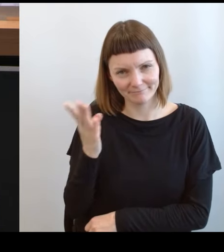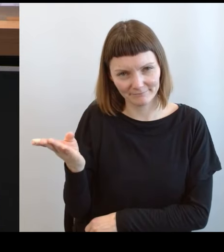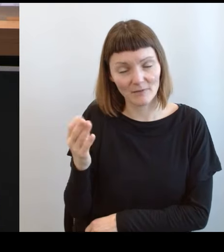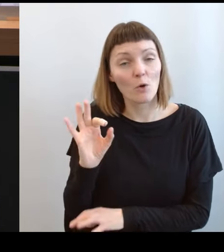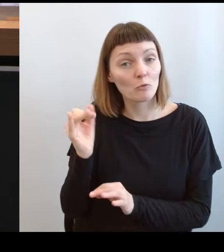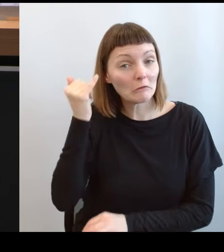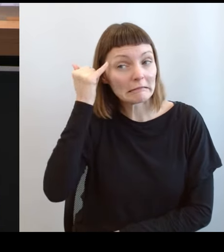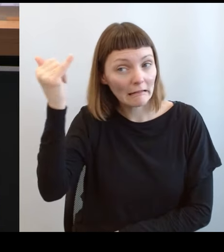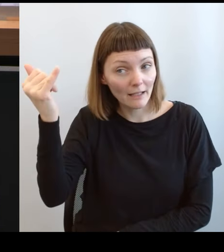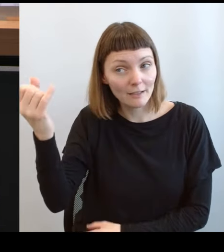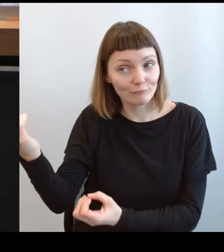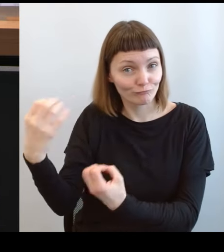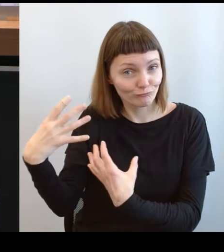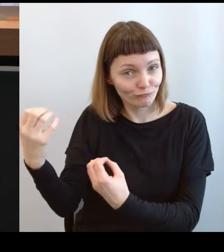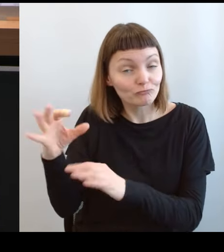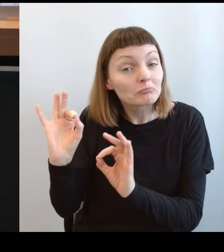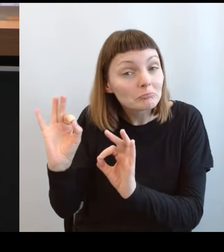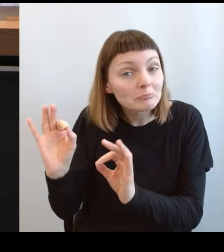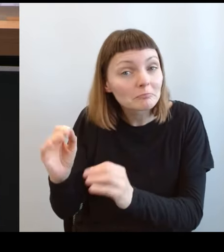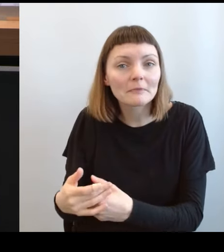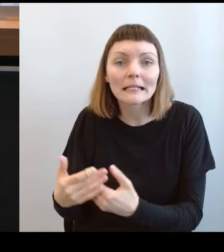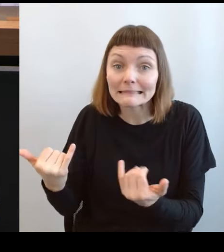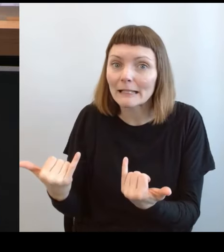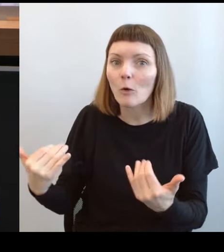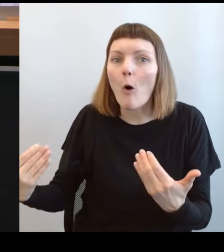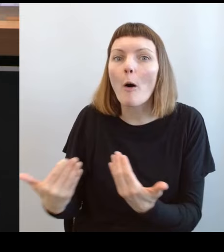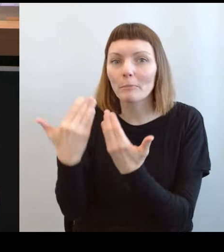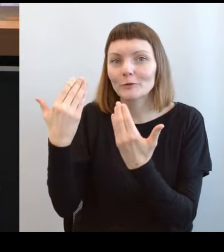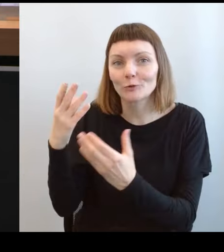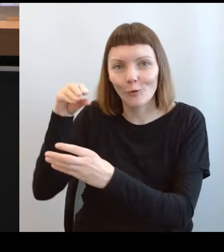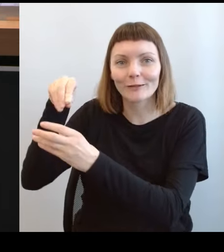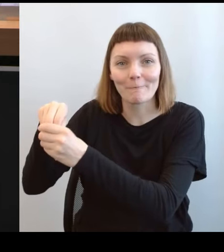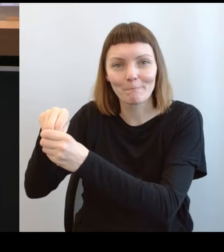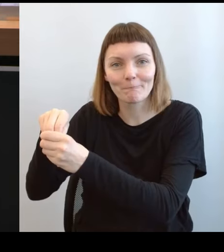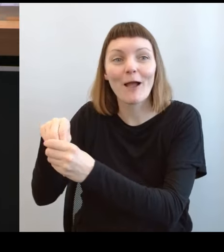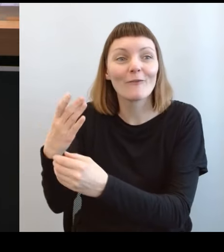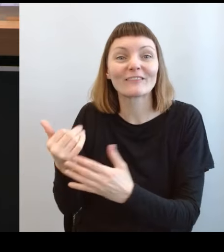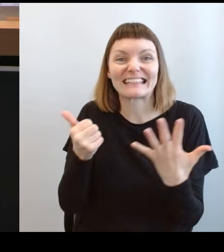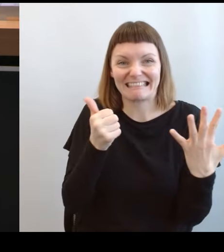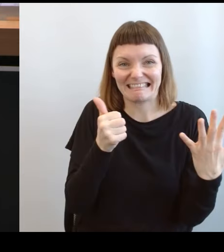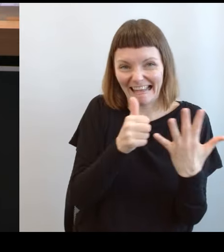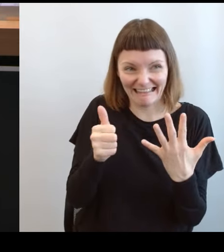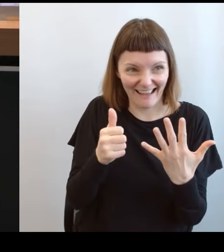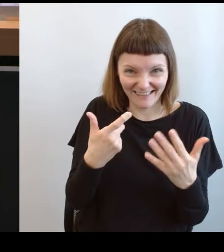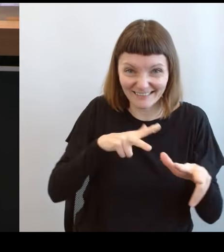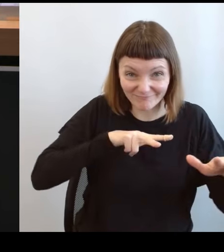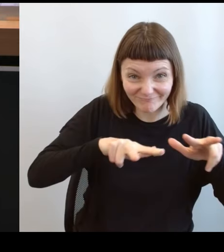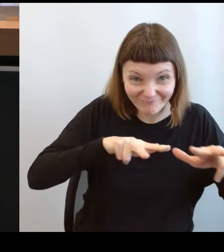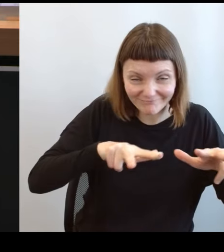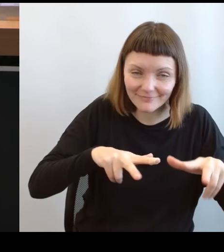sind. Die sechs Jahre davor haben Sie das ja offensichtlich nicht hinbekommen. Die Einführung der City Tax wäre